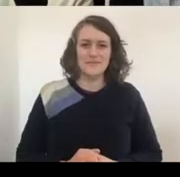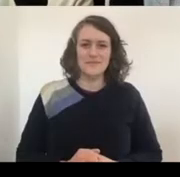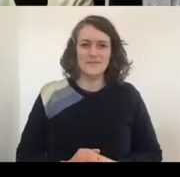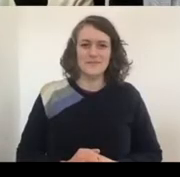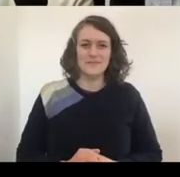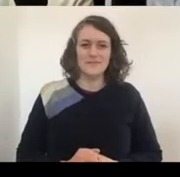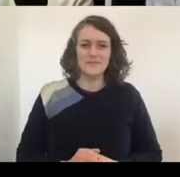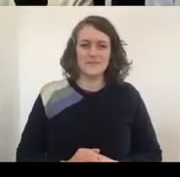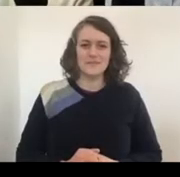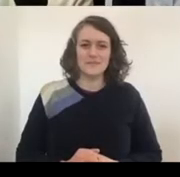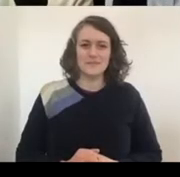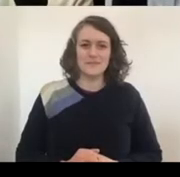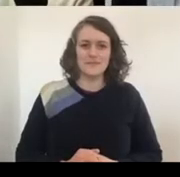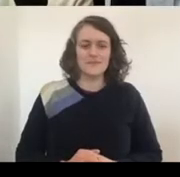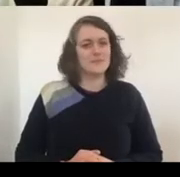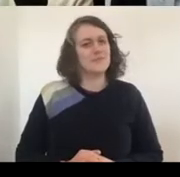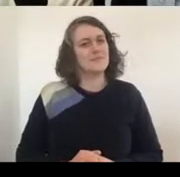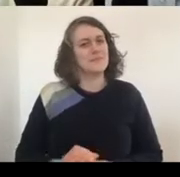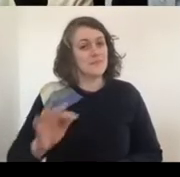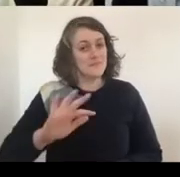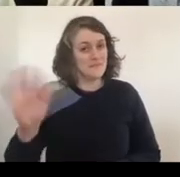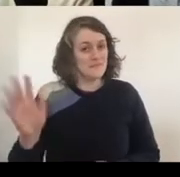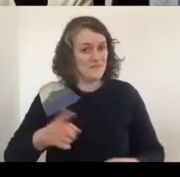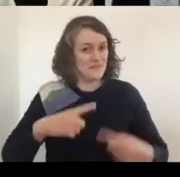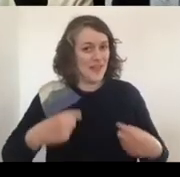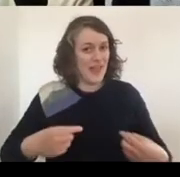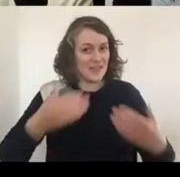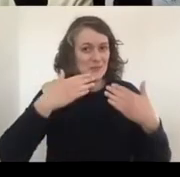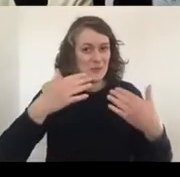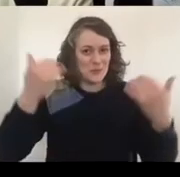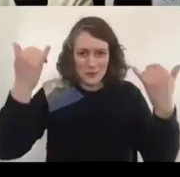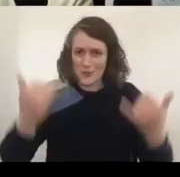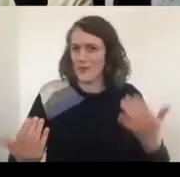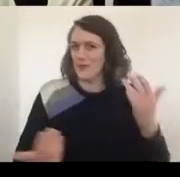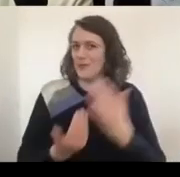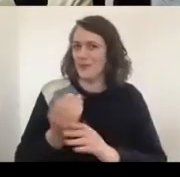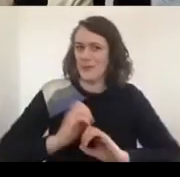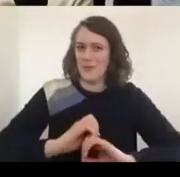Also ich darf euch ganz herzlich zu unserer neuen Folge "das schlaue Buch der Vielfalt"